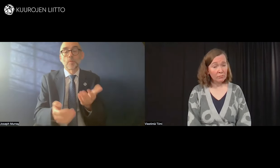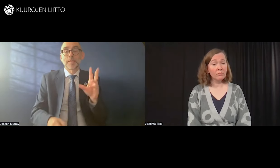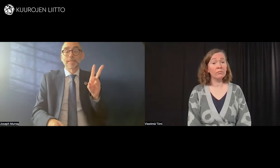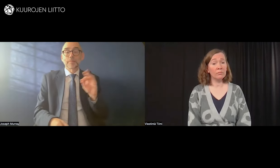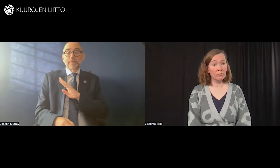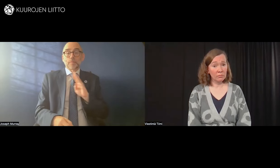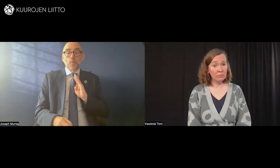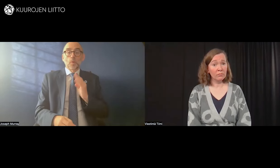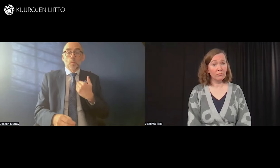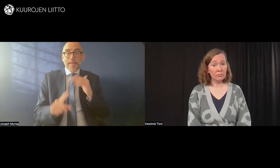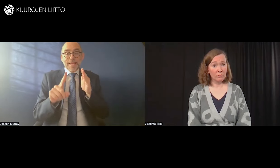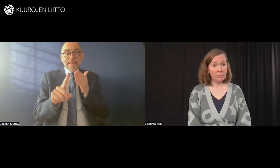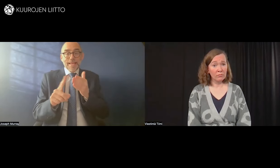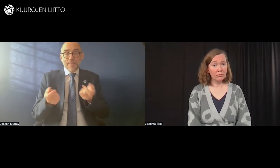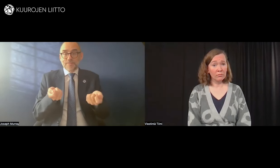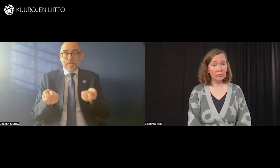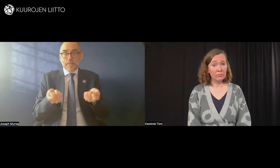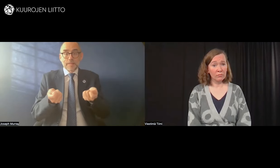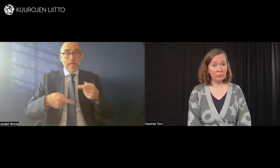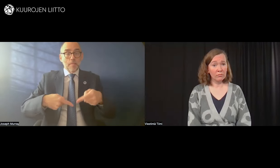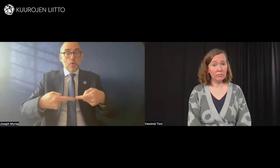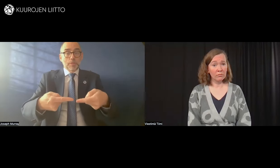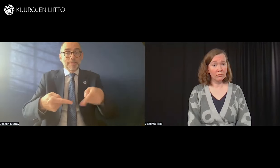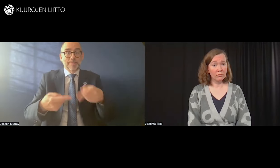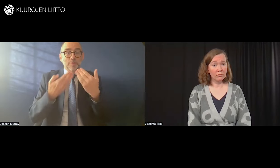n hallitus hallinnoi kokouksen kulkua.